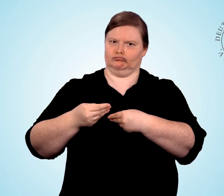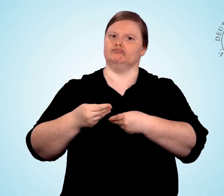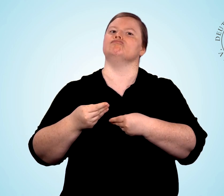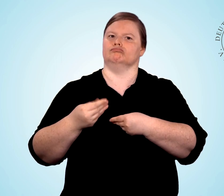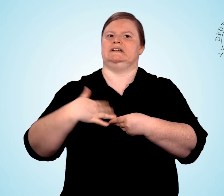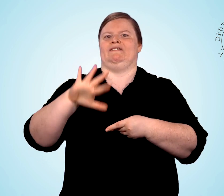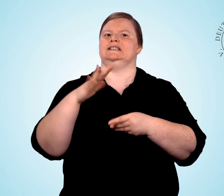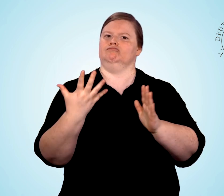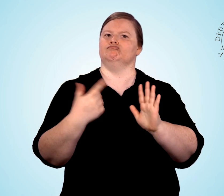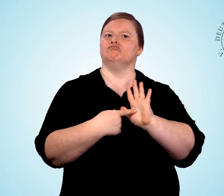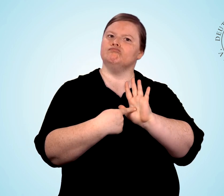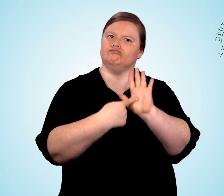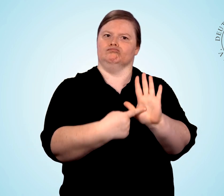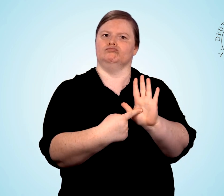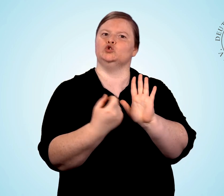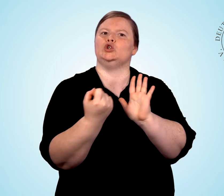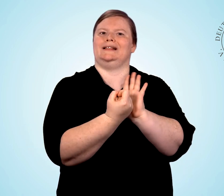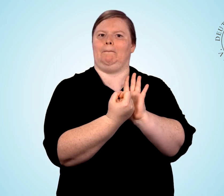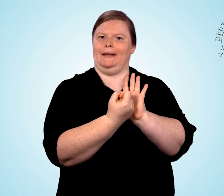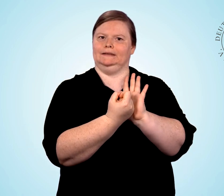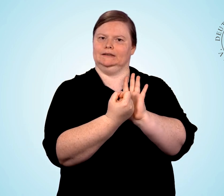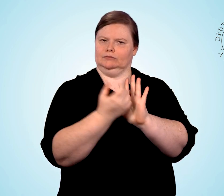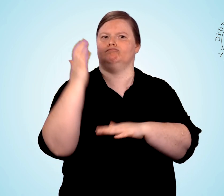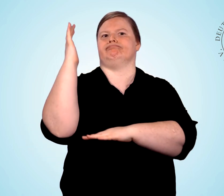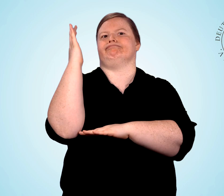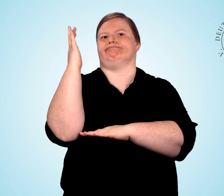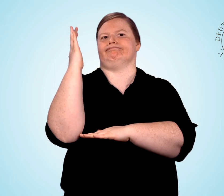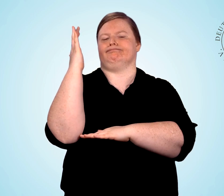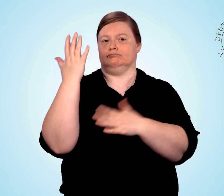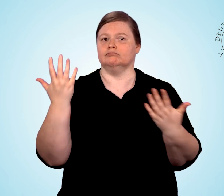und unser Statement vorgetragen.